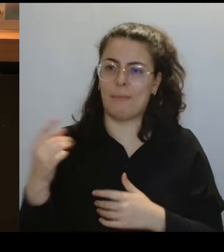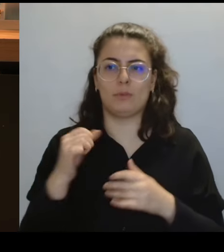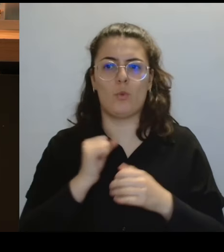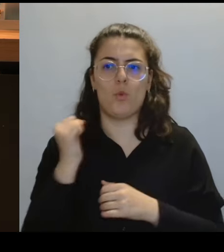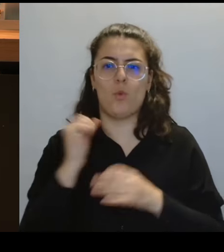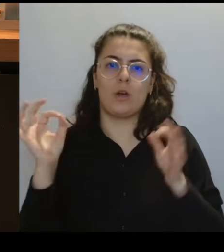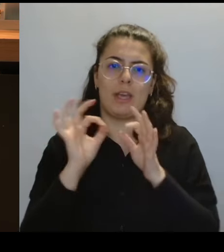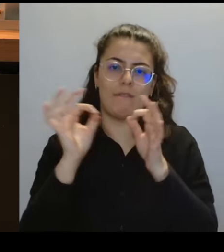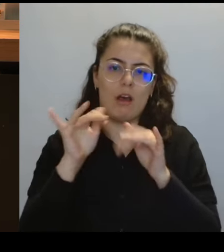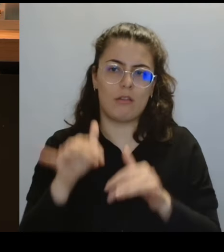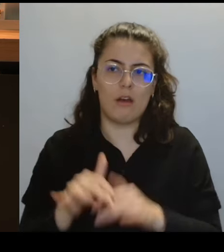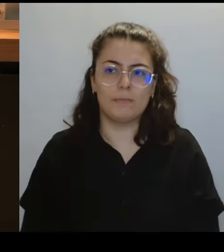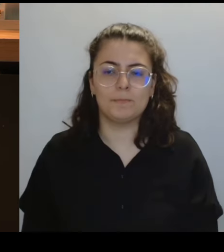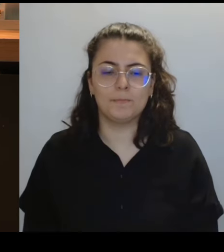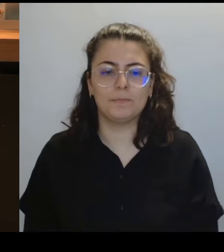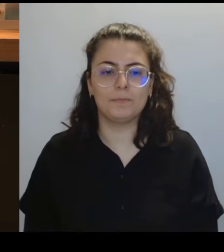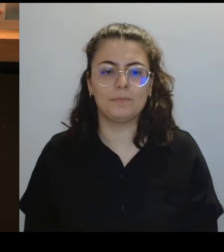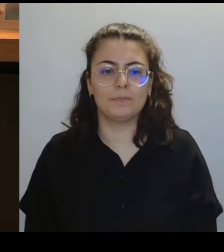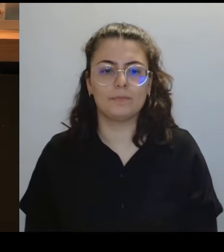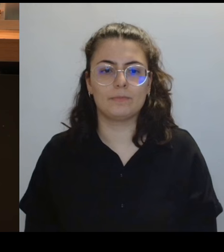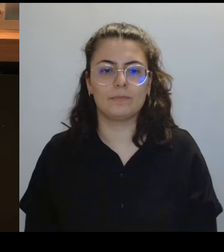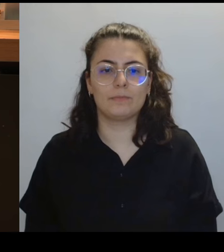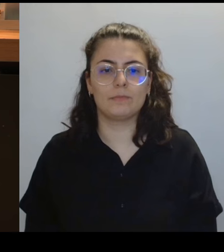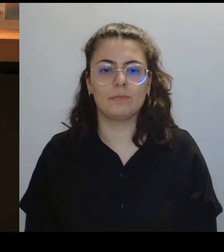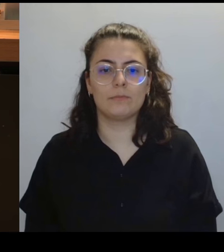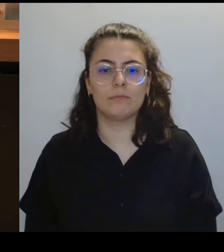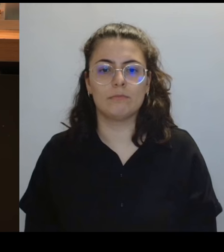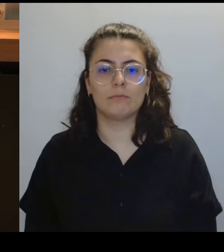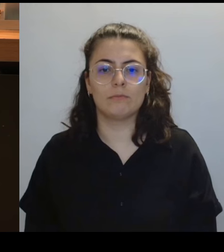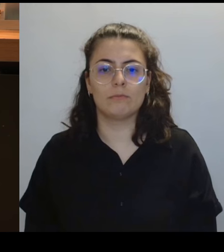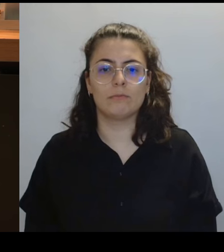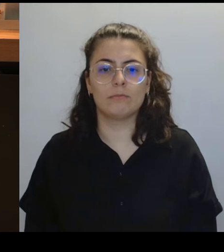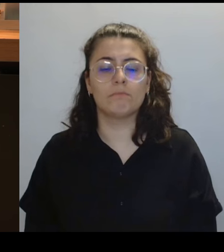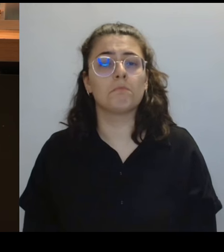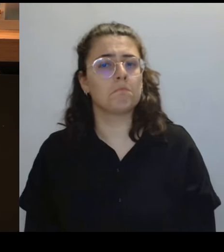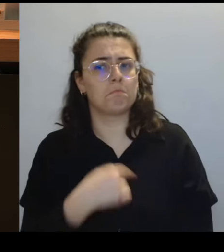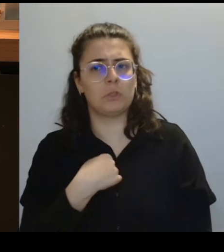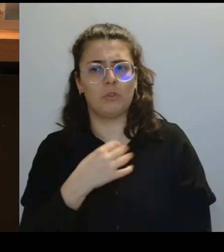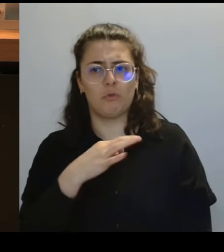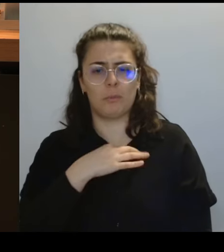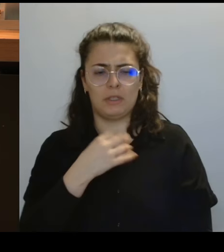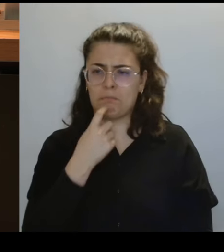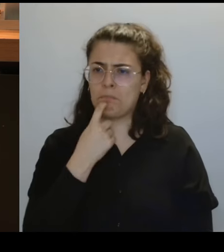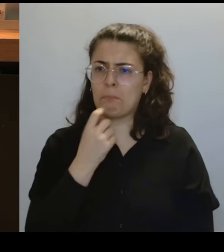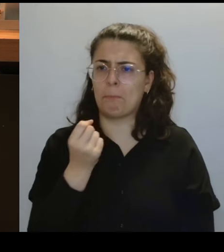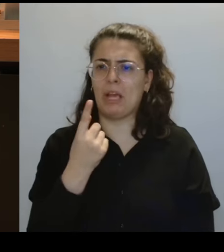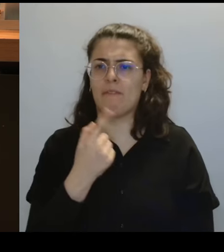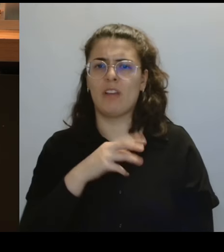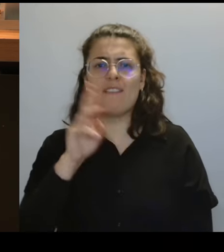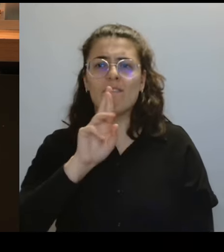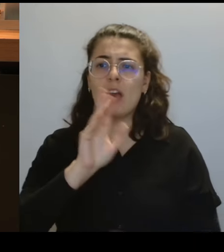Und ich fand schon bemerkenswert, tatsächlich, wer geklatscht hat und wer nicht. Aber